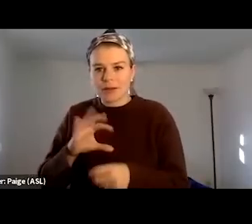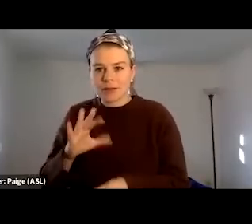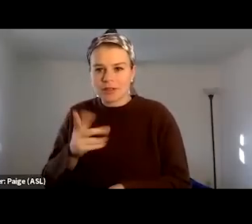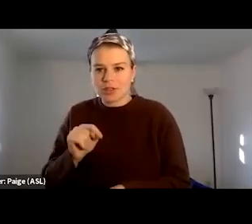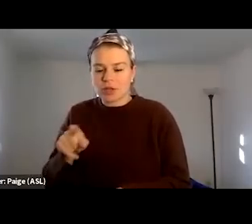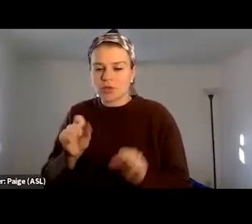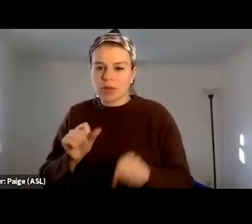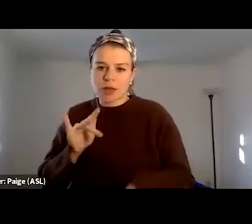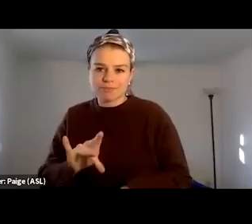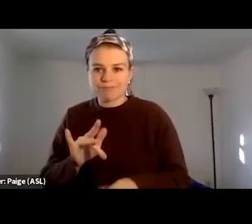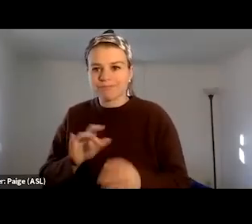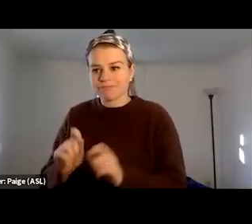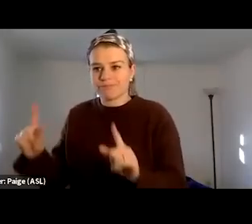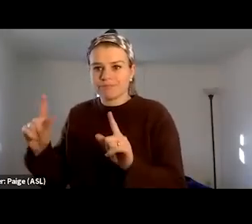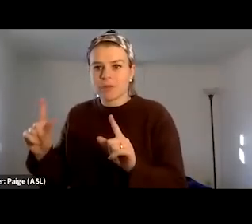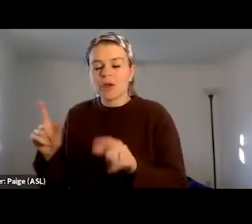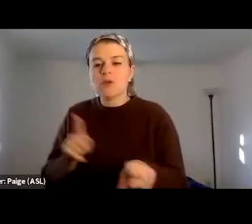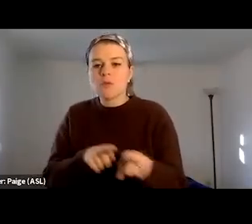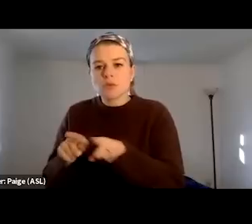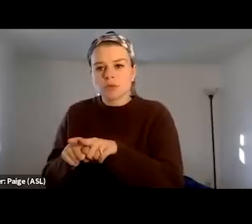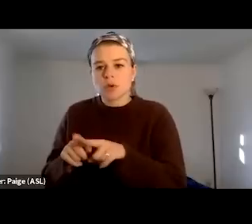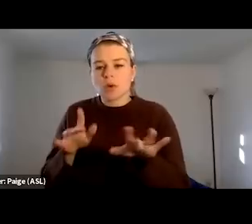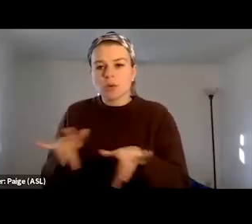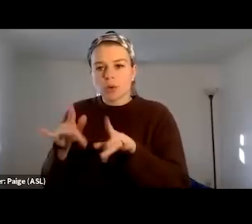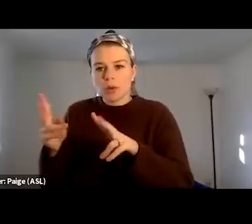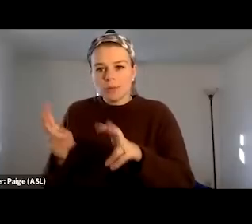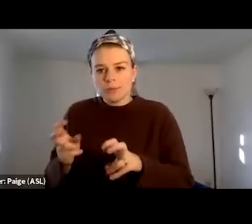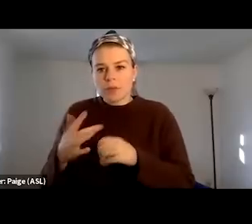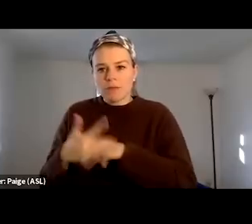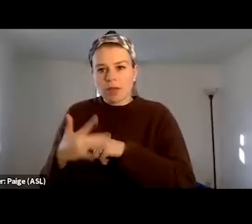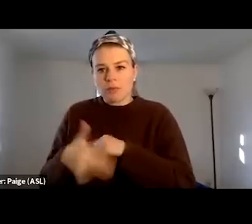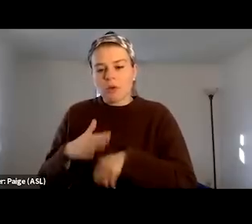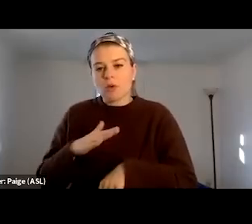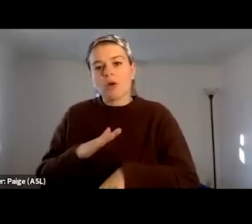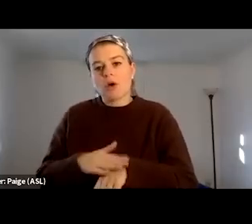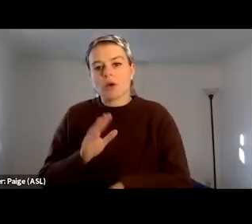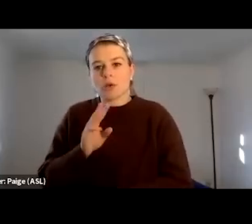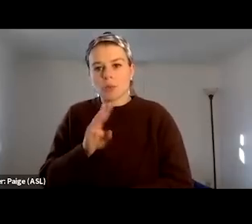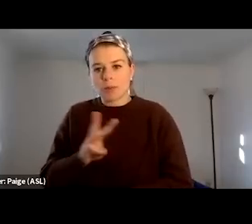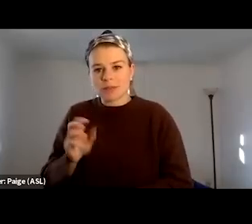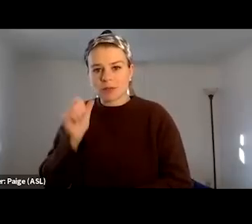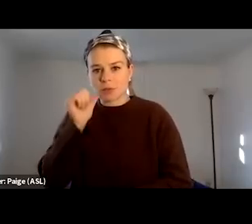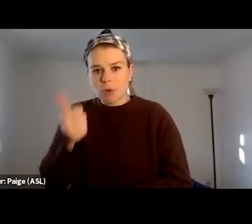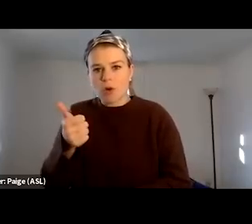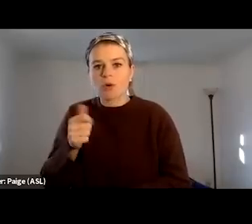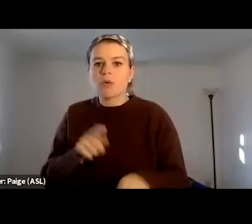También tendremos la grabación disponible en el sitio web de HHRC mañana, y enviaremos una lista de mensajes.